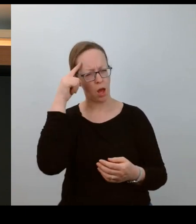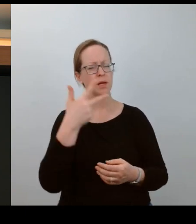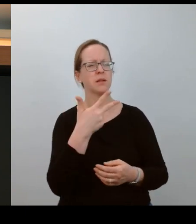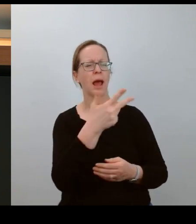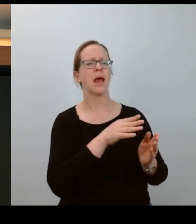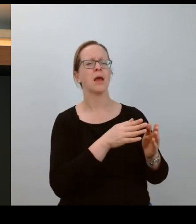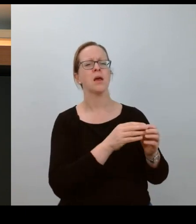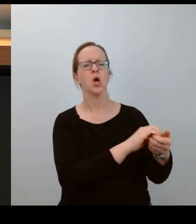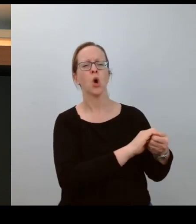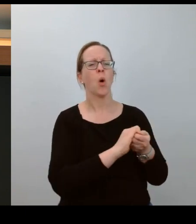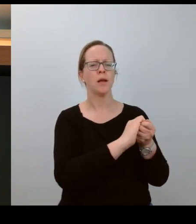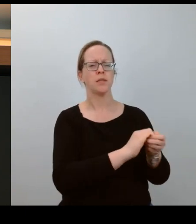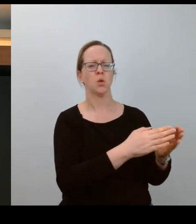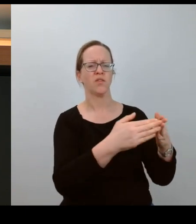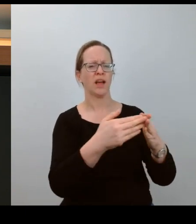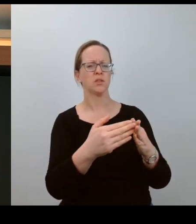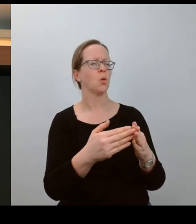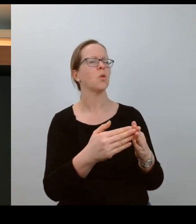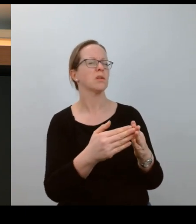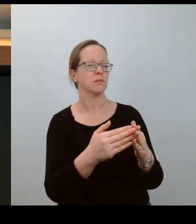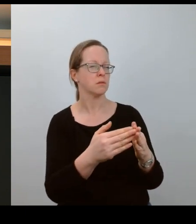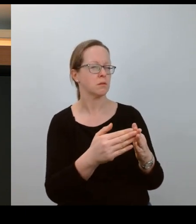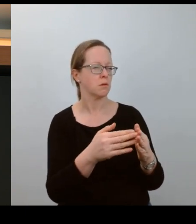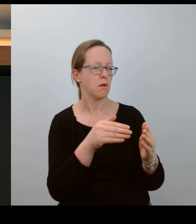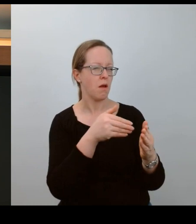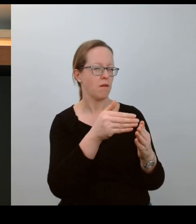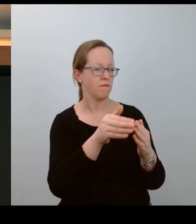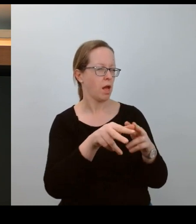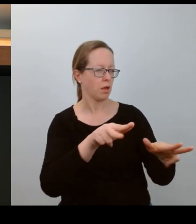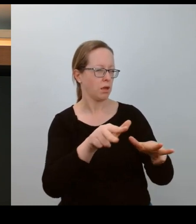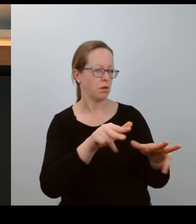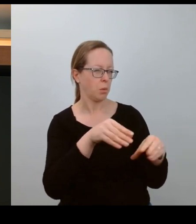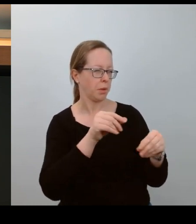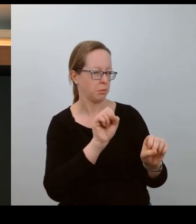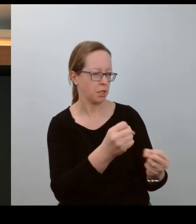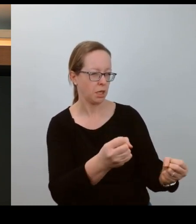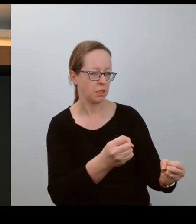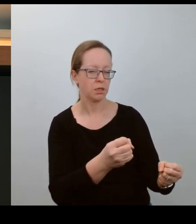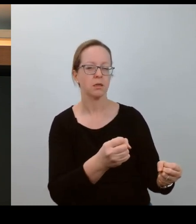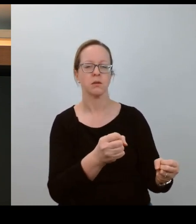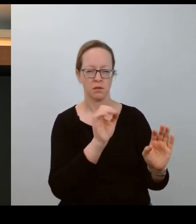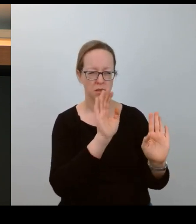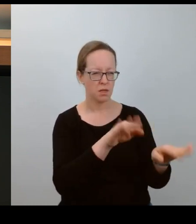es darum geht, das mit Leben zu füllen, bleibt es bei ihren hohlen Phrasen im Koalitionsvertrag.